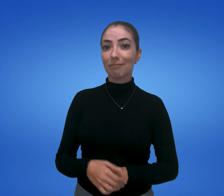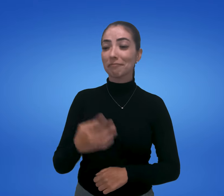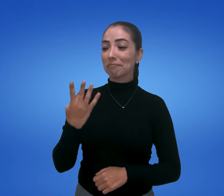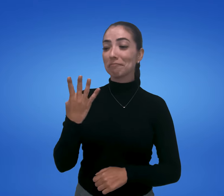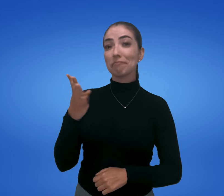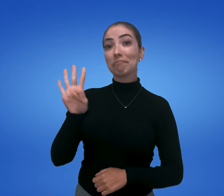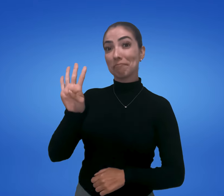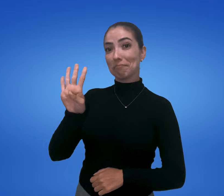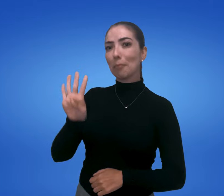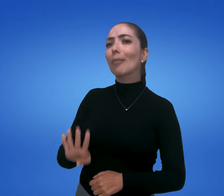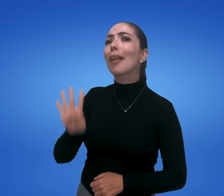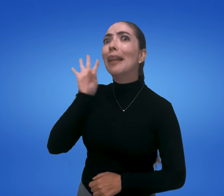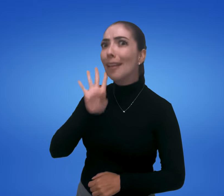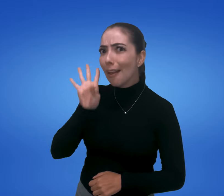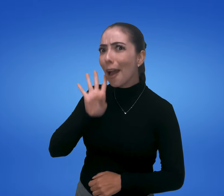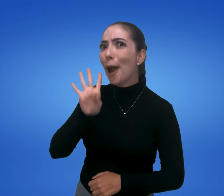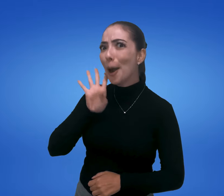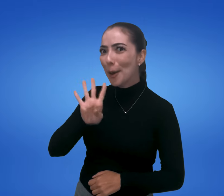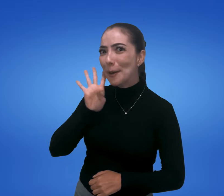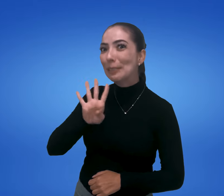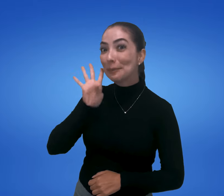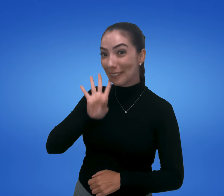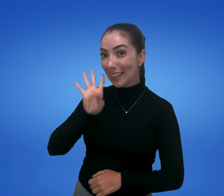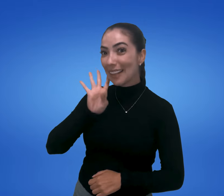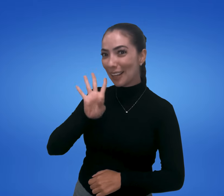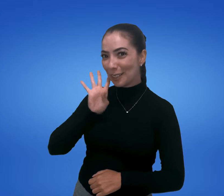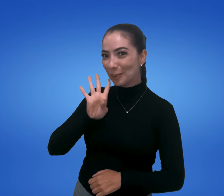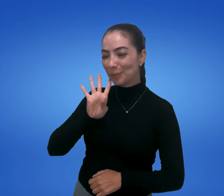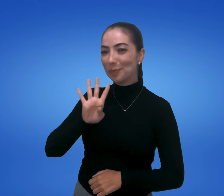"legal"